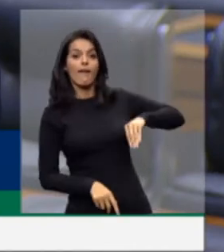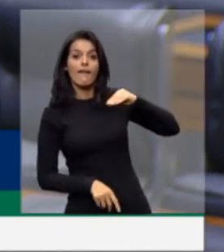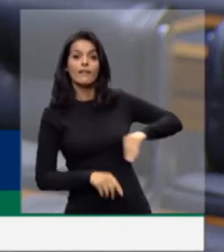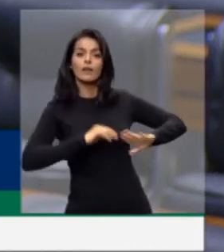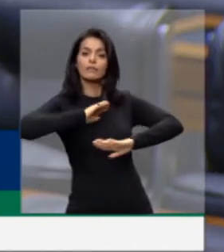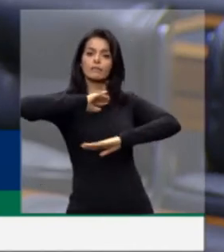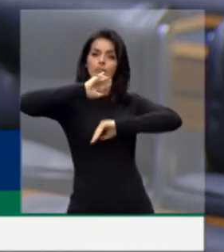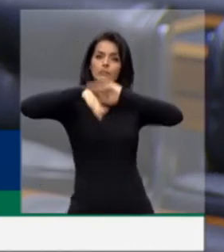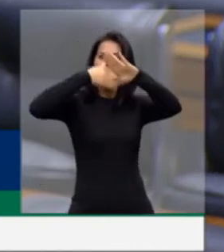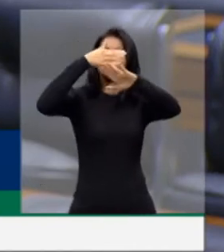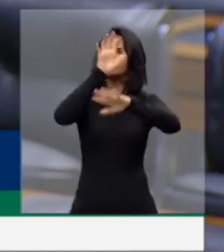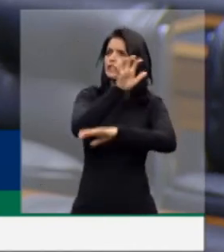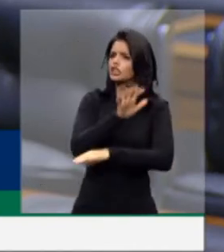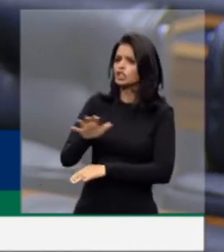QUEREMOS PENSAR NA GERAÇÃO DE EMPREGOS, NA GERAÇÃO DE